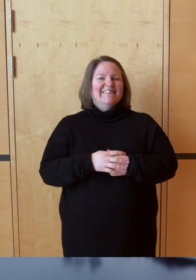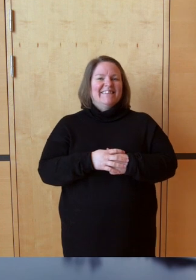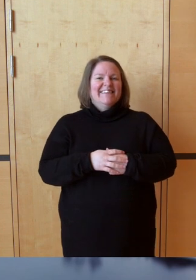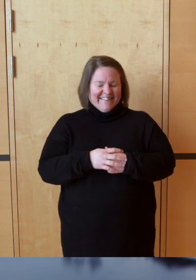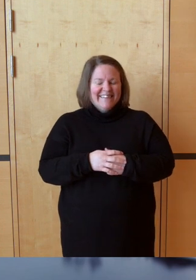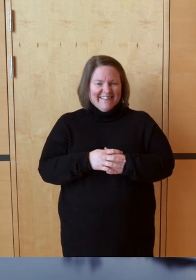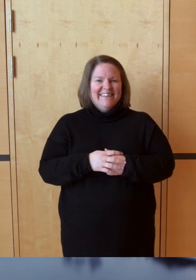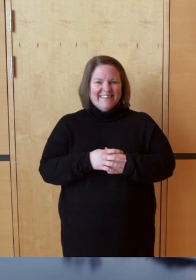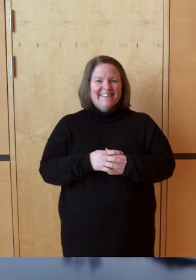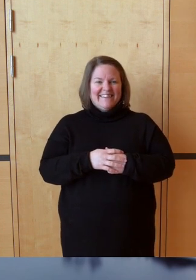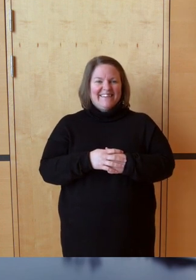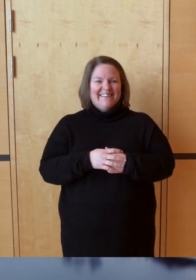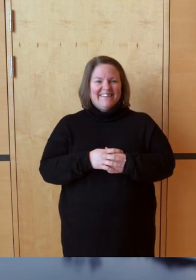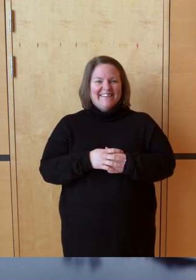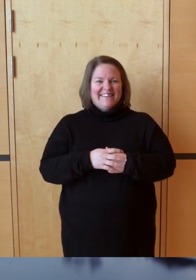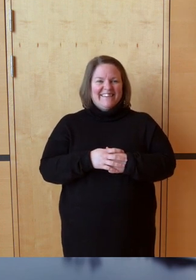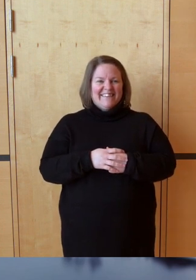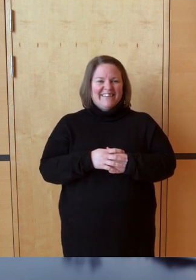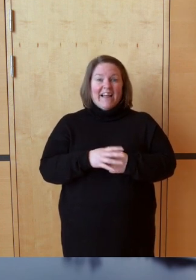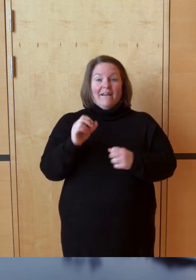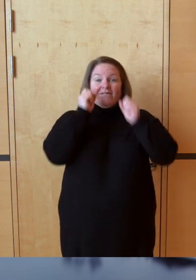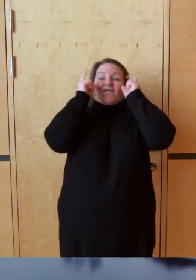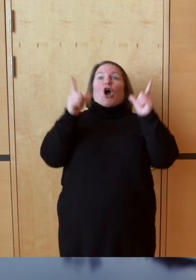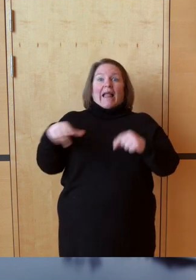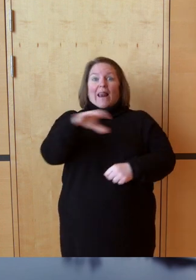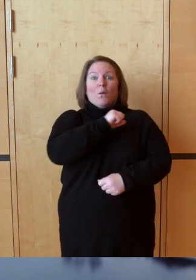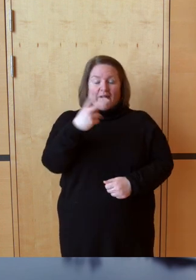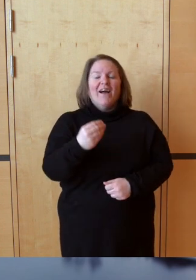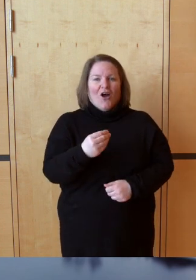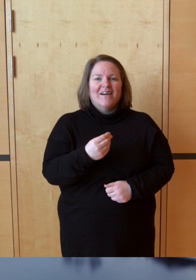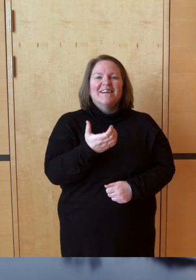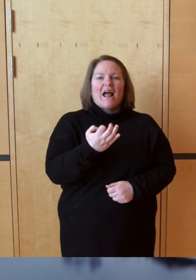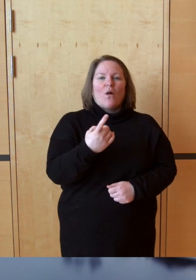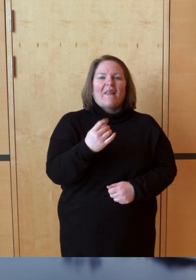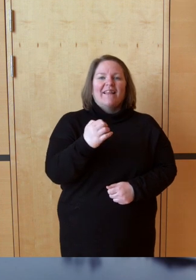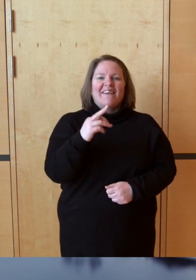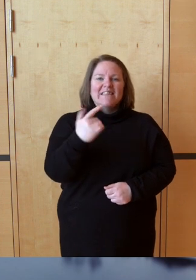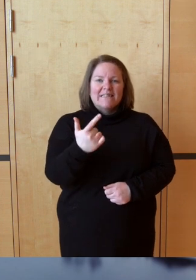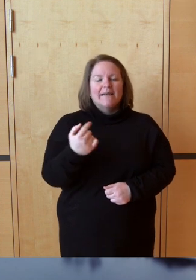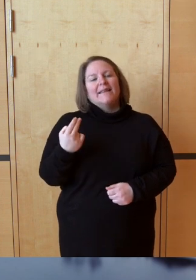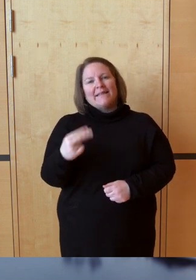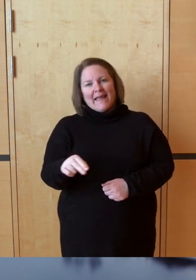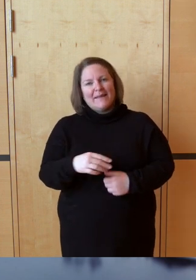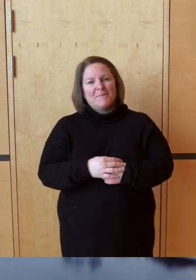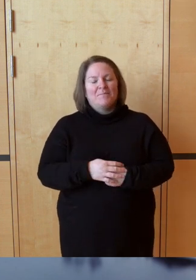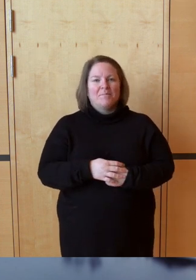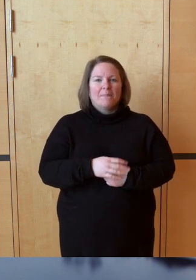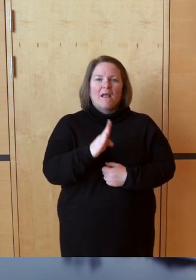Vakna allihopa Tack Charlotta Engqvist Nej Daniel Envall